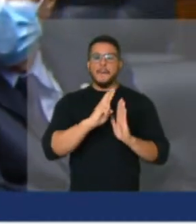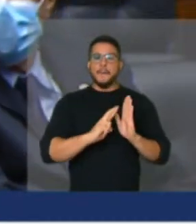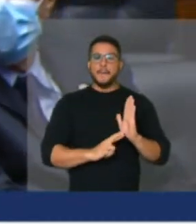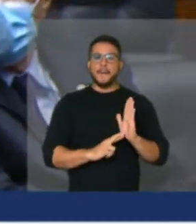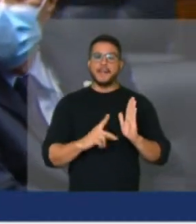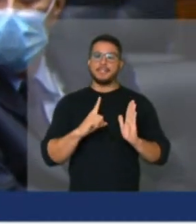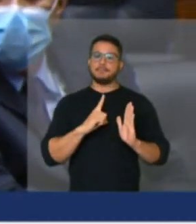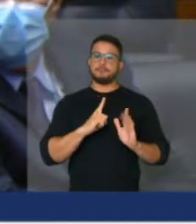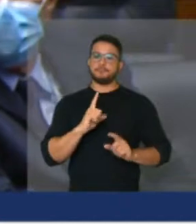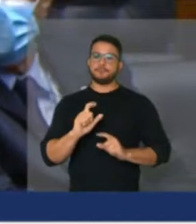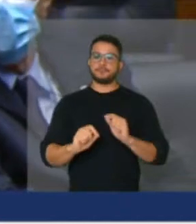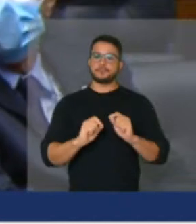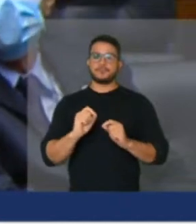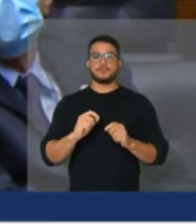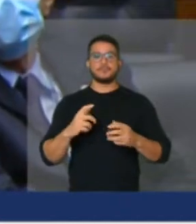APROVADO. POR ISSO MANIFESTAMOS É NAÇÃO